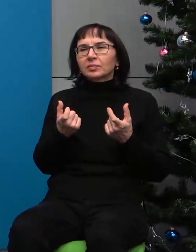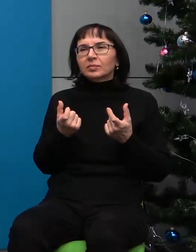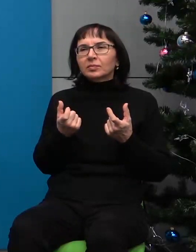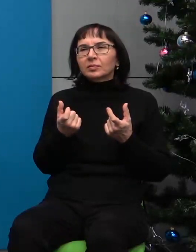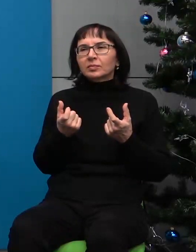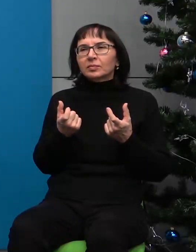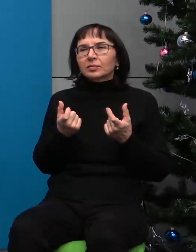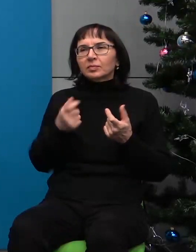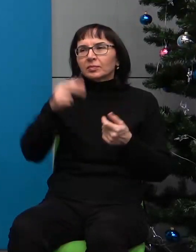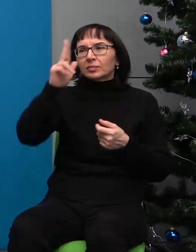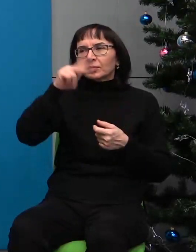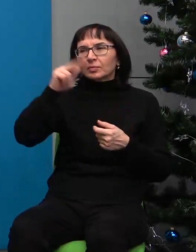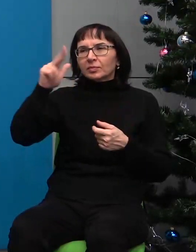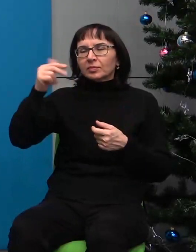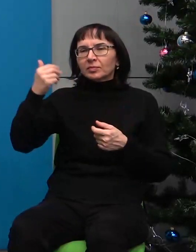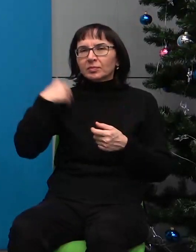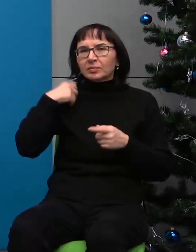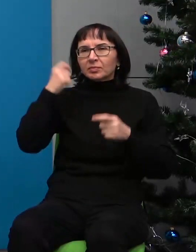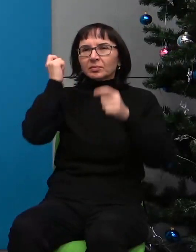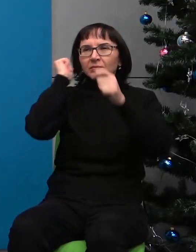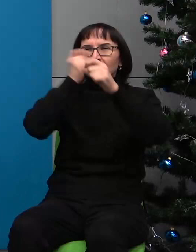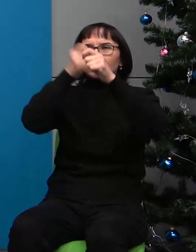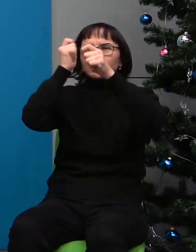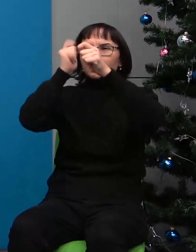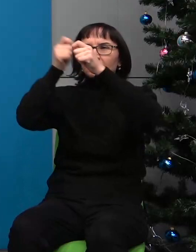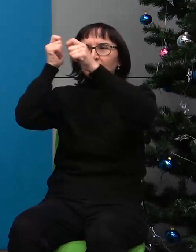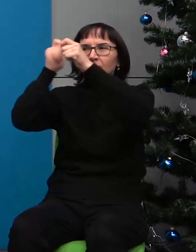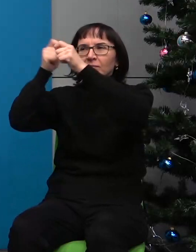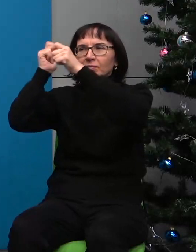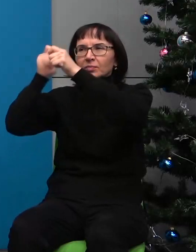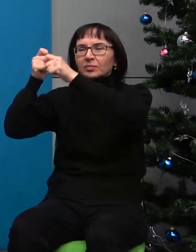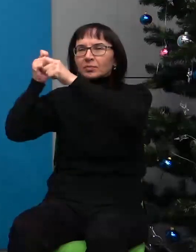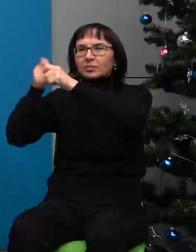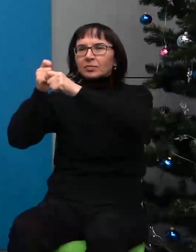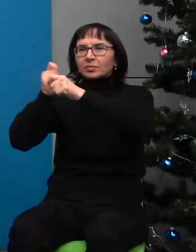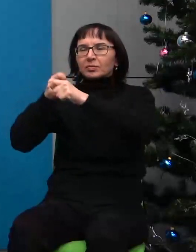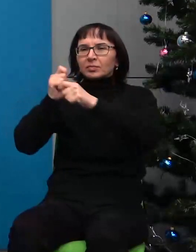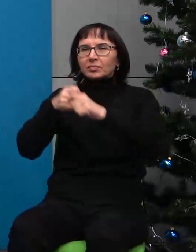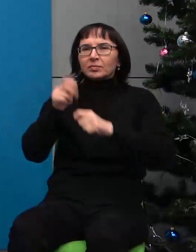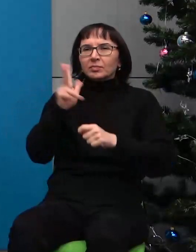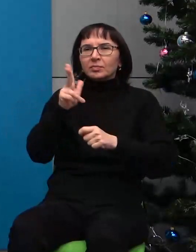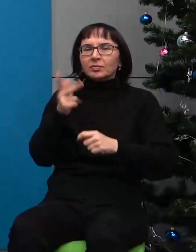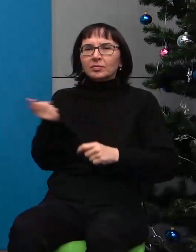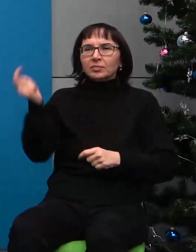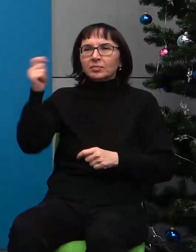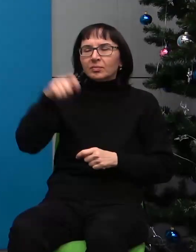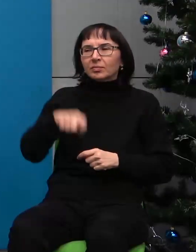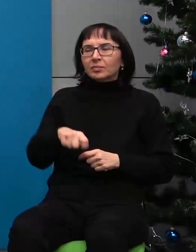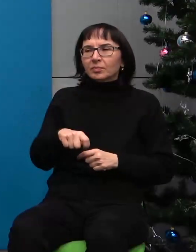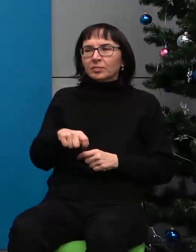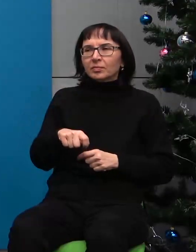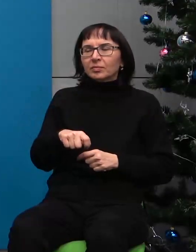Malunki były skute. Ktoś przyjechał, znaczy ktoś,